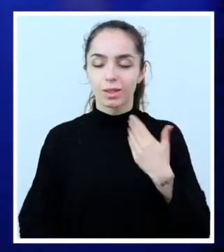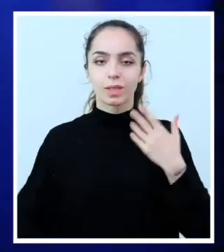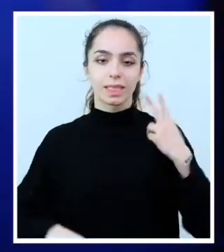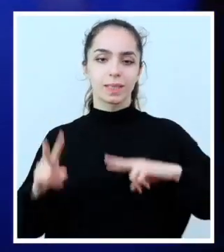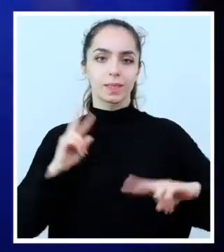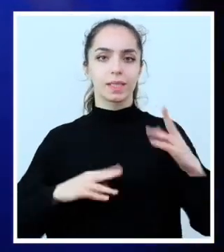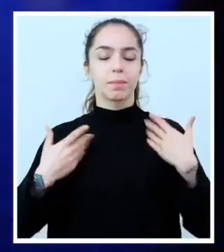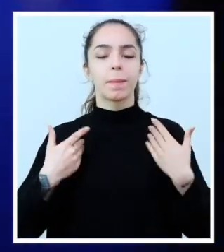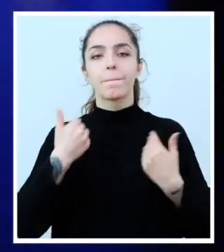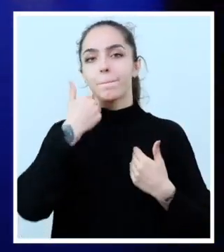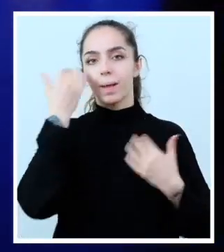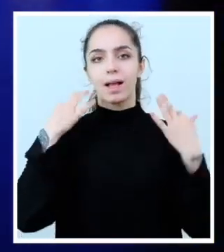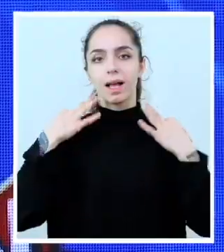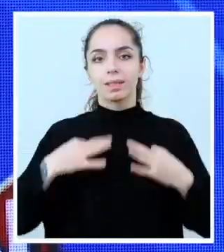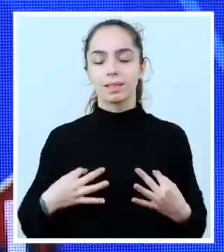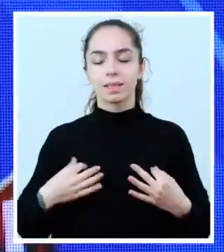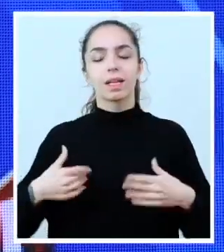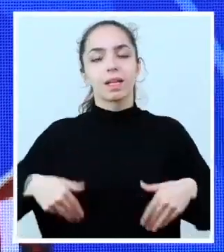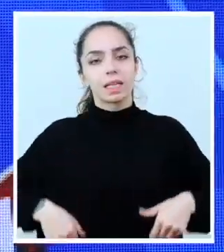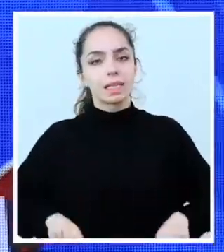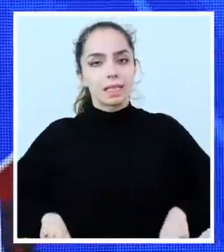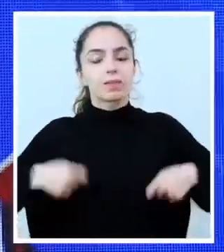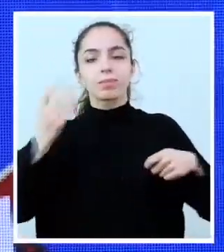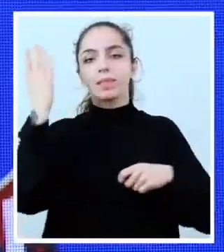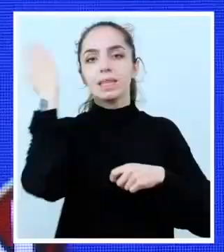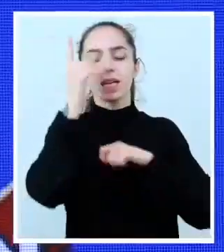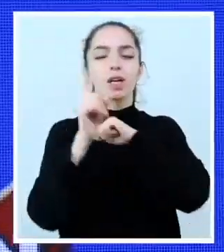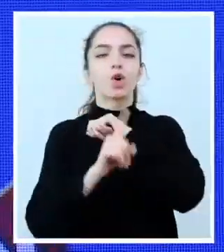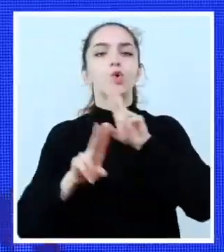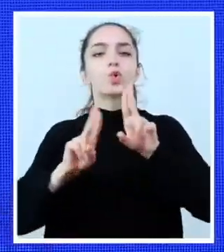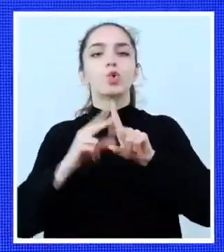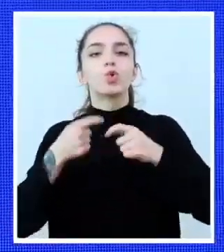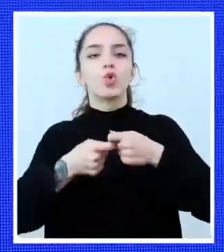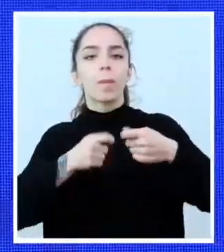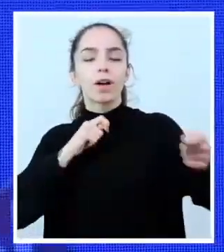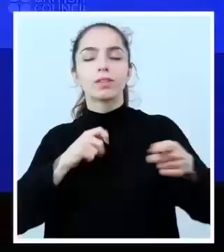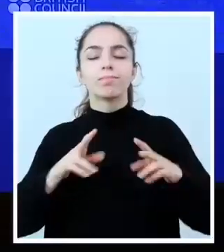Üstümde beyaz bir askılı var. Altımda ise siyah bir kumaş pantolon.